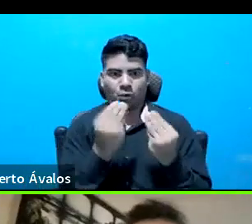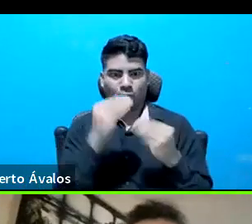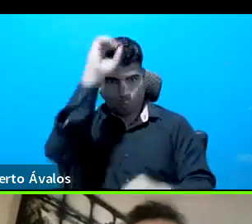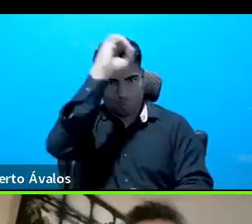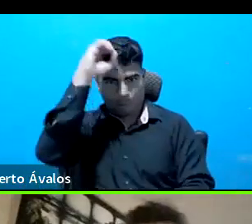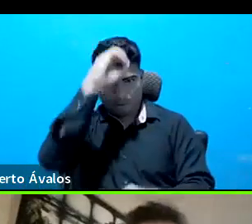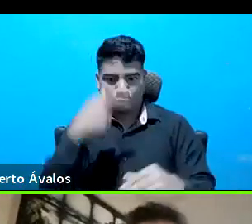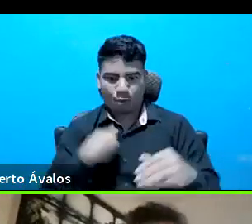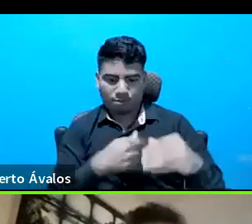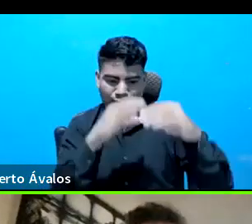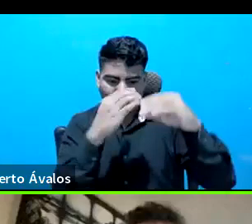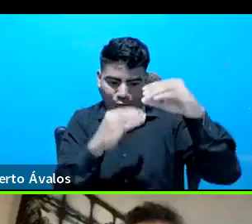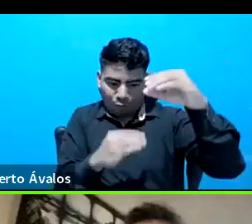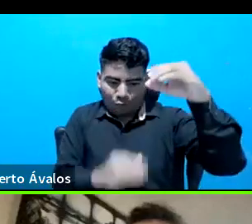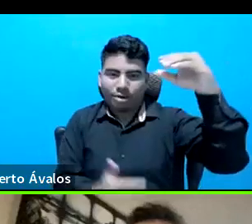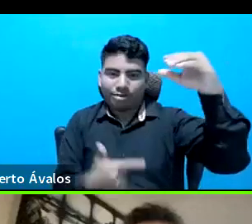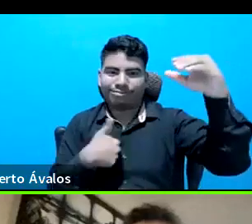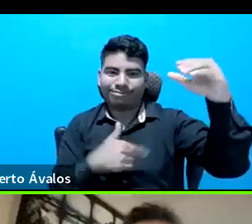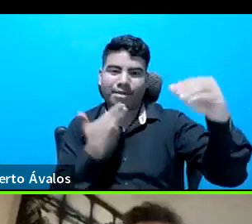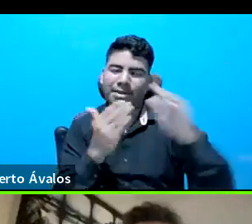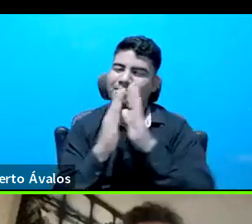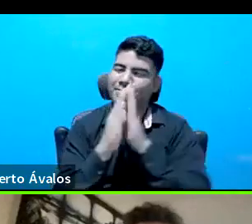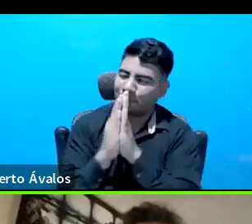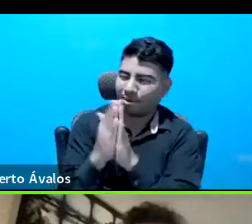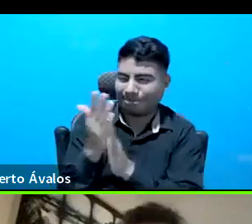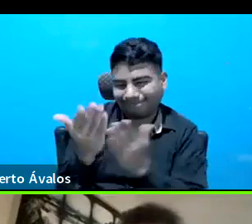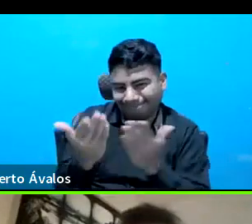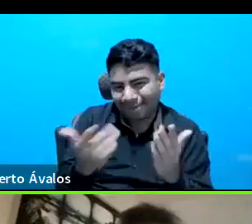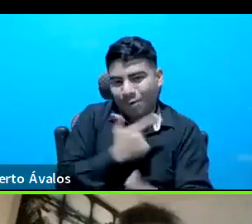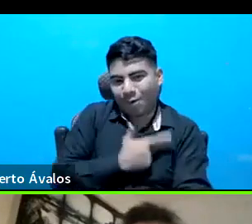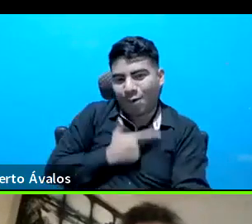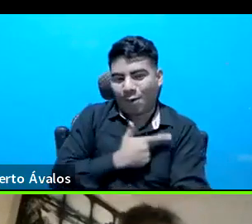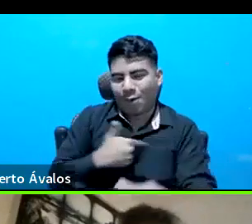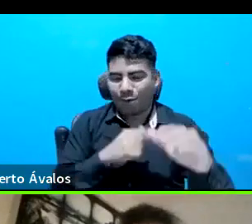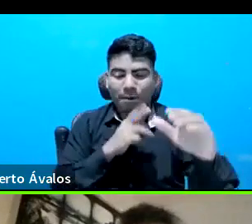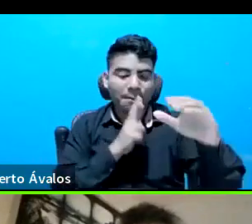ortada